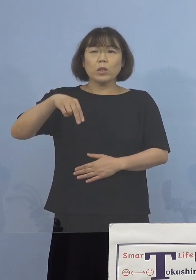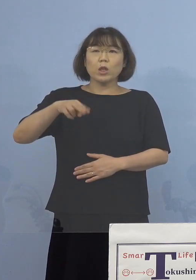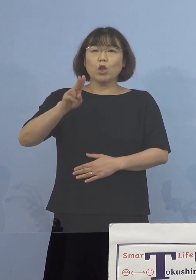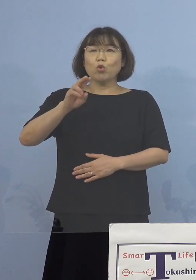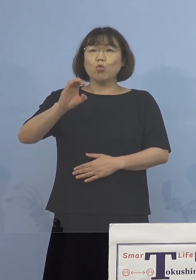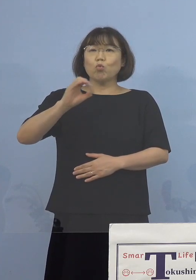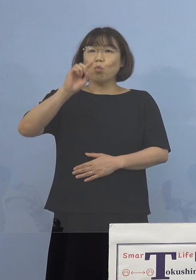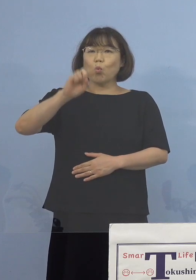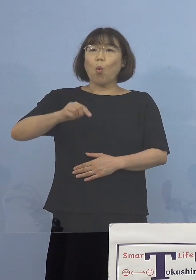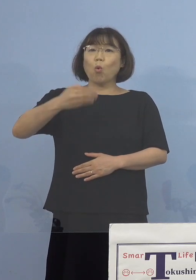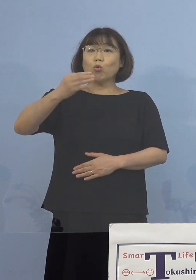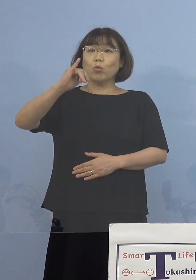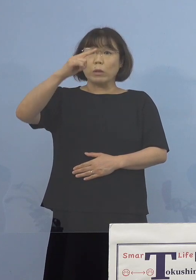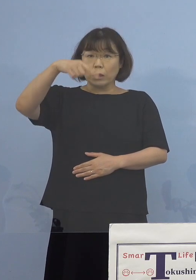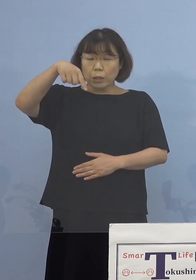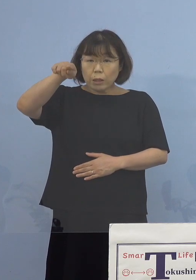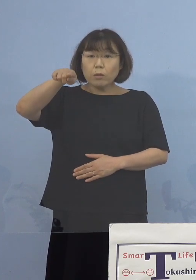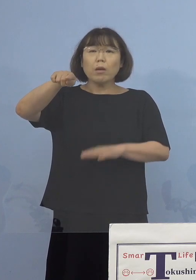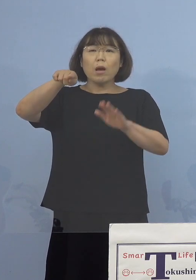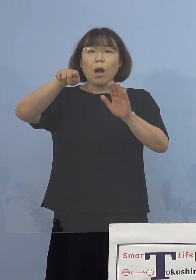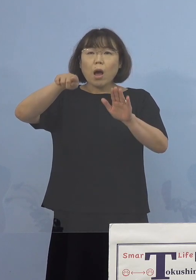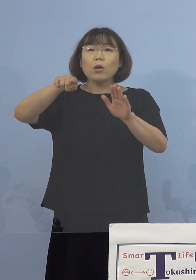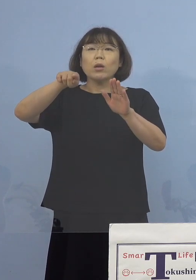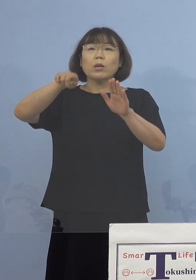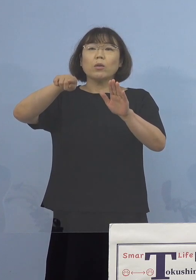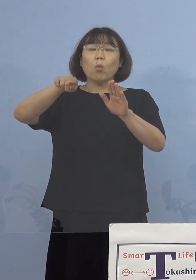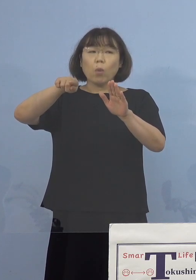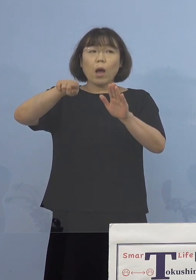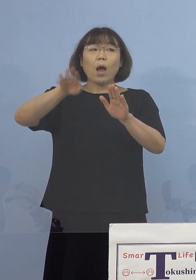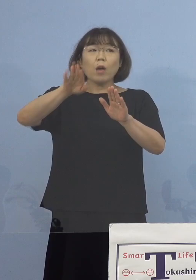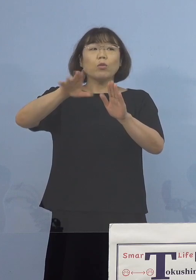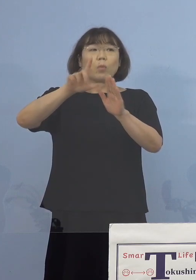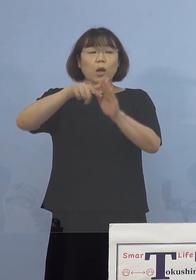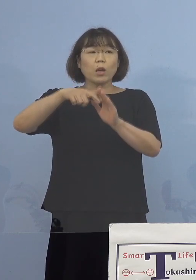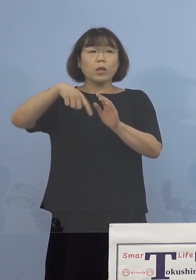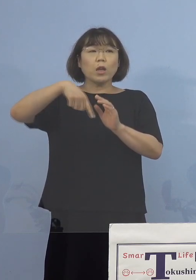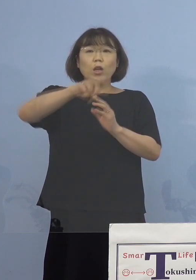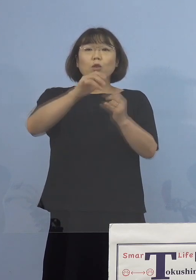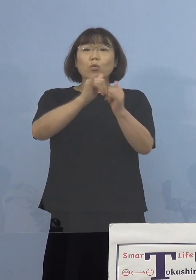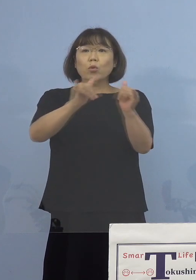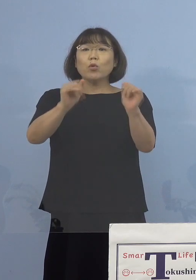行かれる方もいるかなと思うんですが （保健福祉部長） ちょっと確認いたします